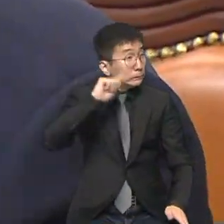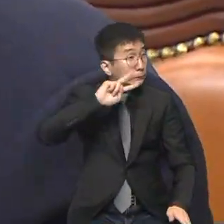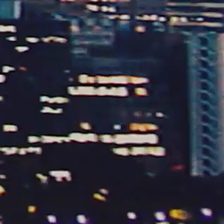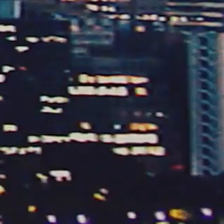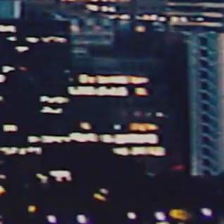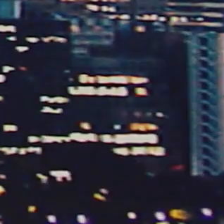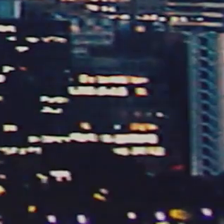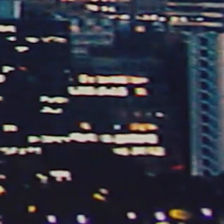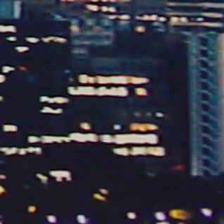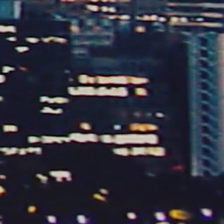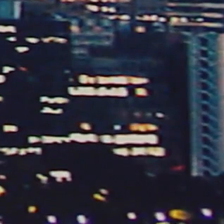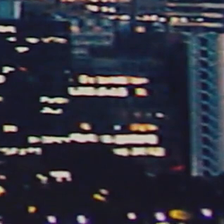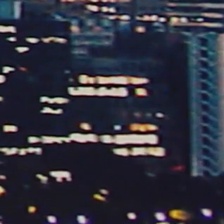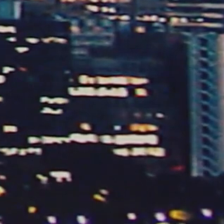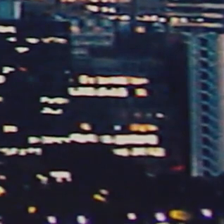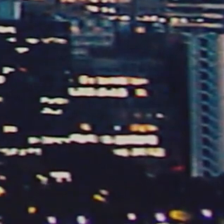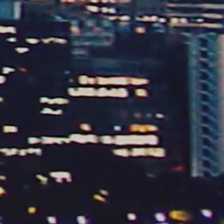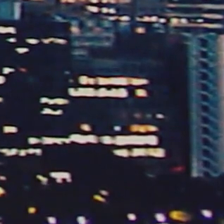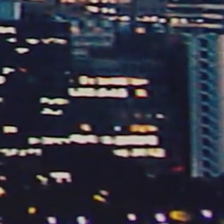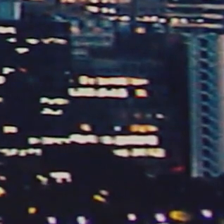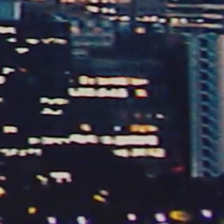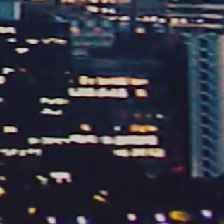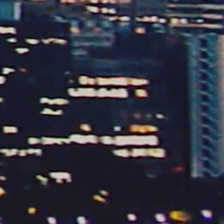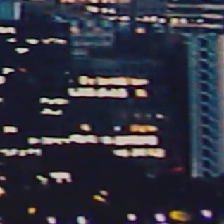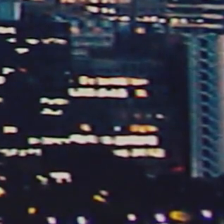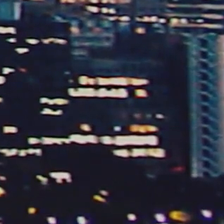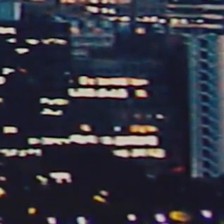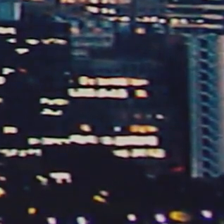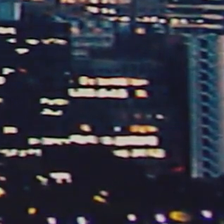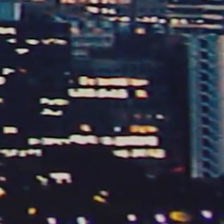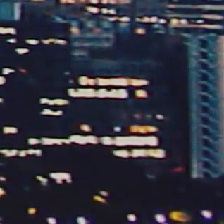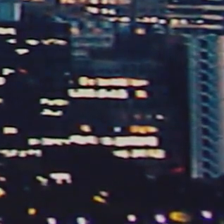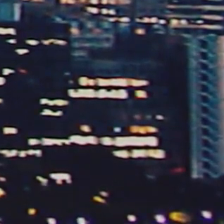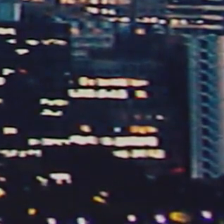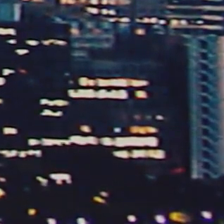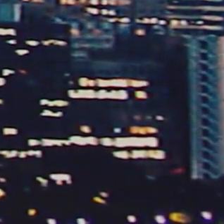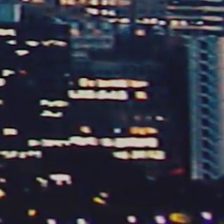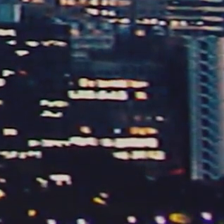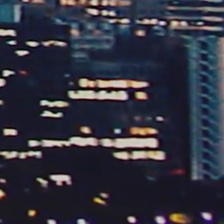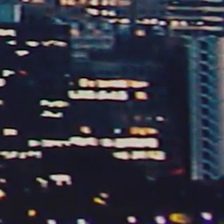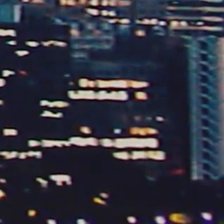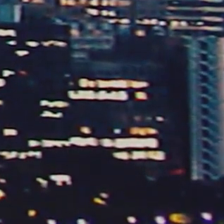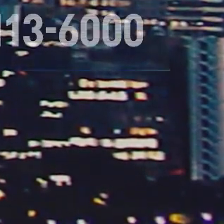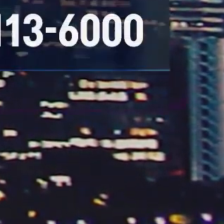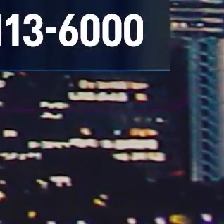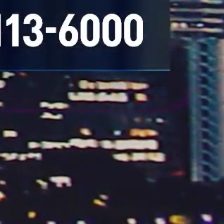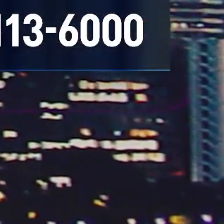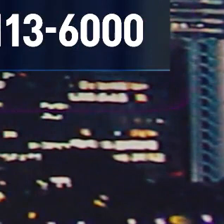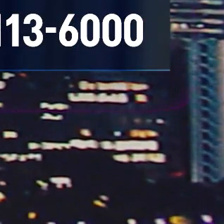(앵커) 방류 시점을 저울질하고 있는 일본은 오염수 안에 있는 방사성 물질을